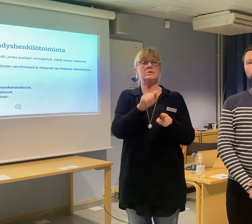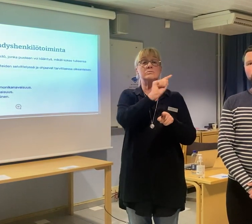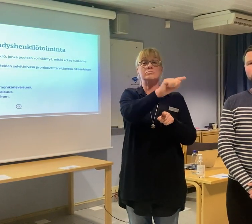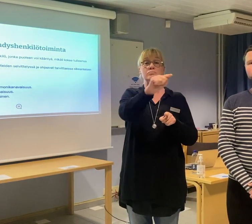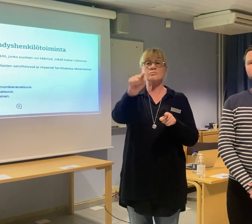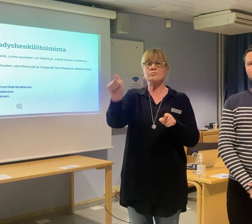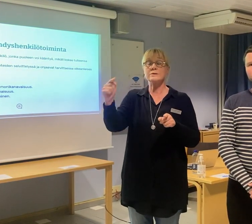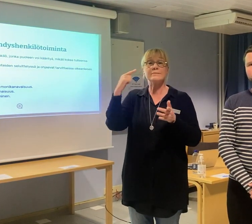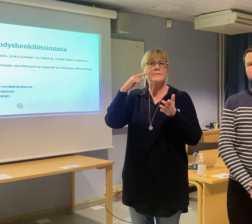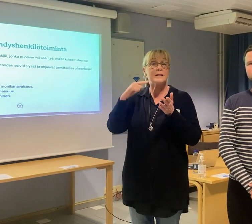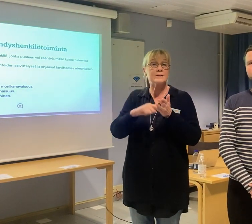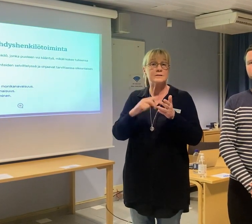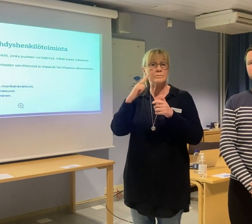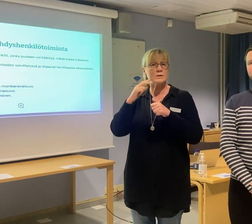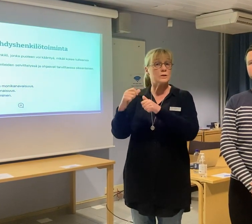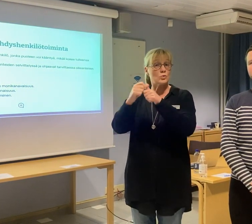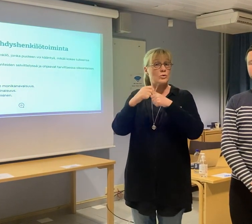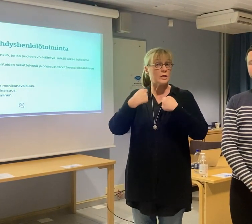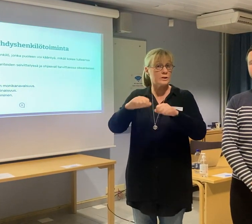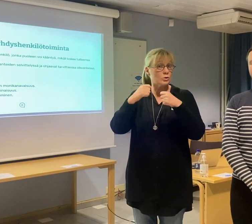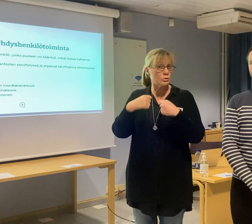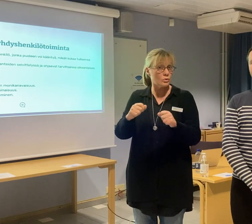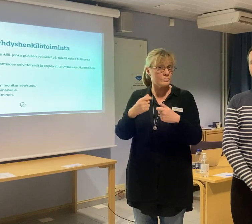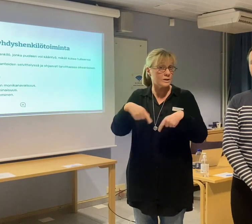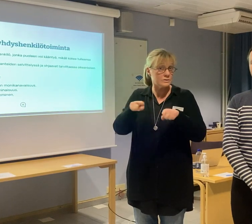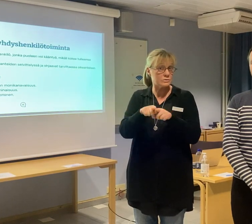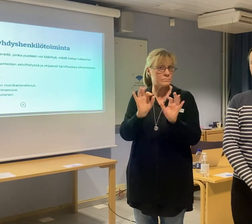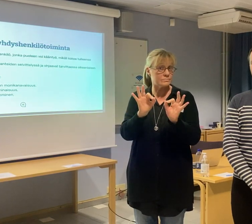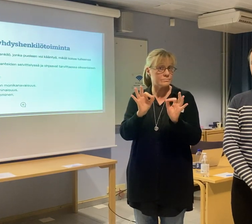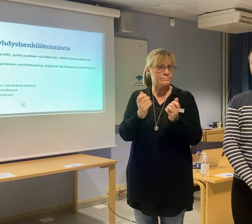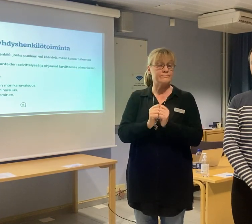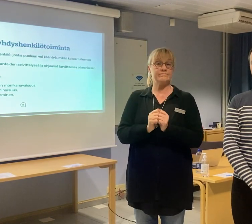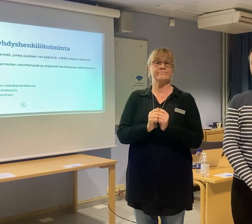turvallisempia tiloja vaikkapa Kuurojen Liiton toiminnassa.